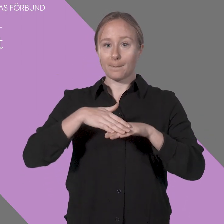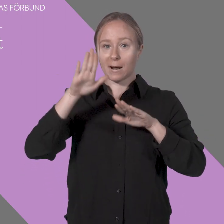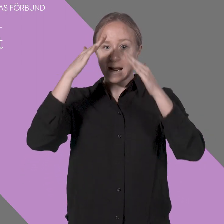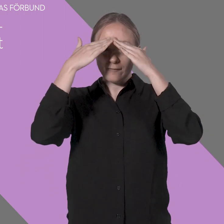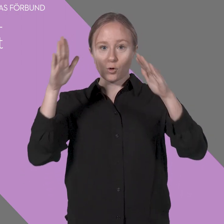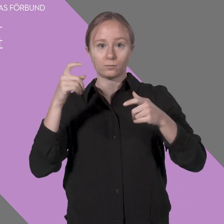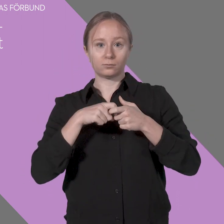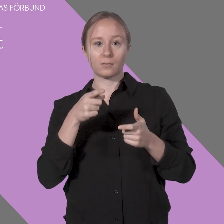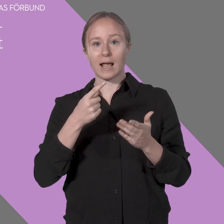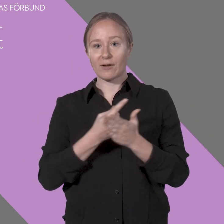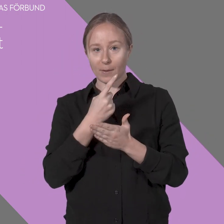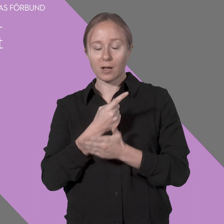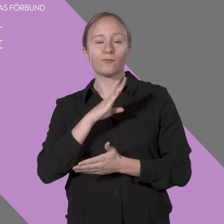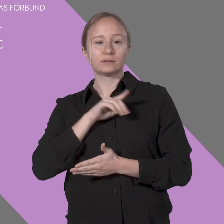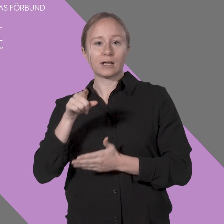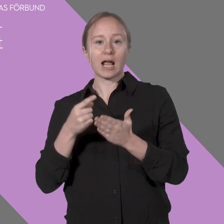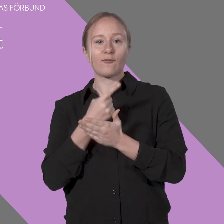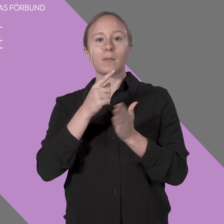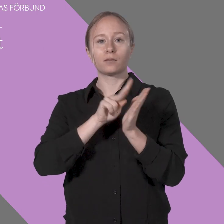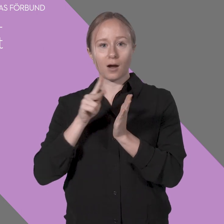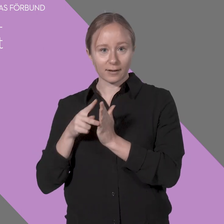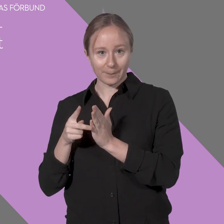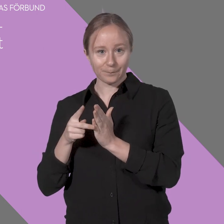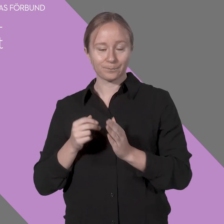Mer information om evenemanget finns i evenemangskalendern.